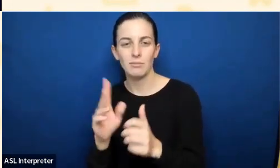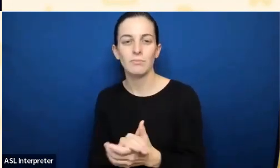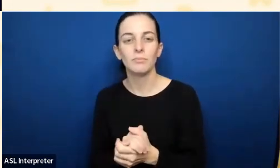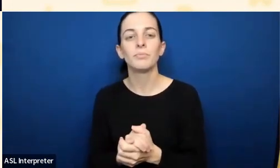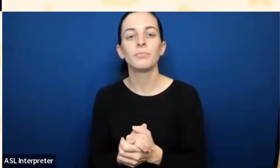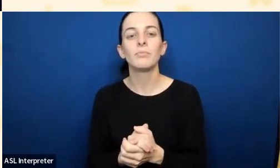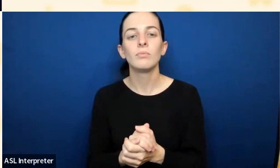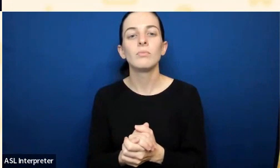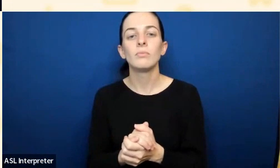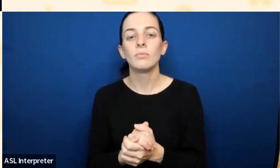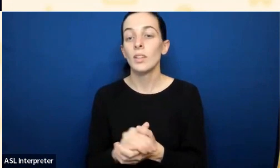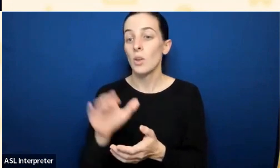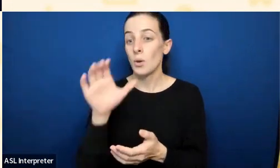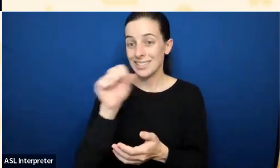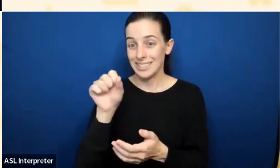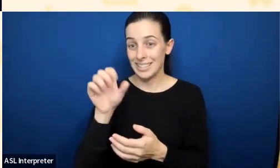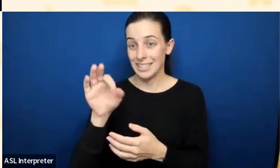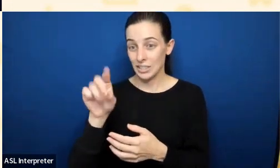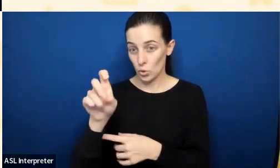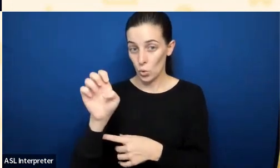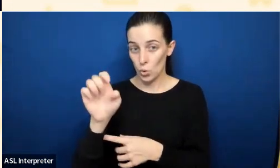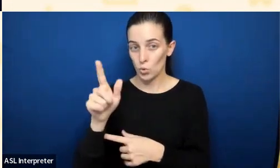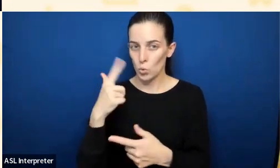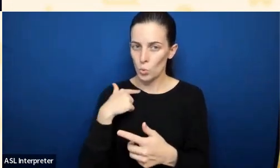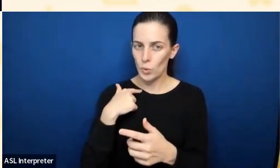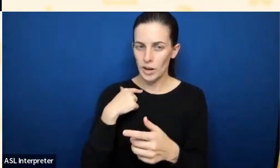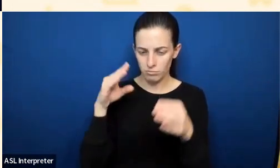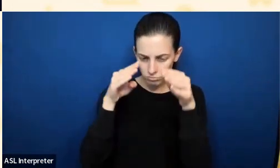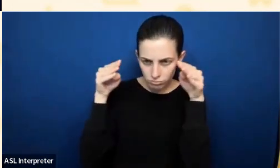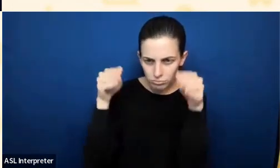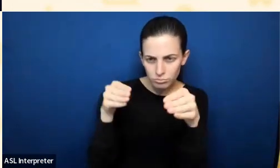Entonces nos centraremos en los íconos de reproducción y pausa.